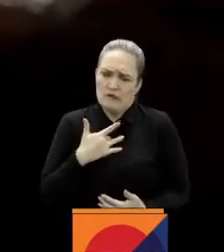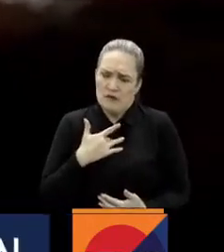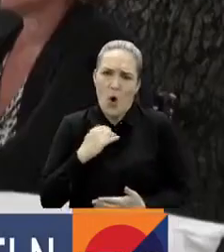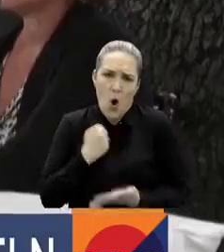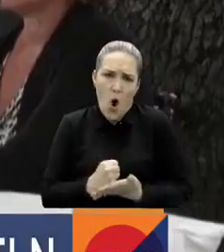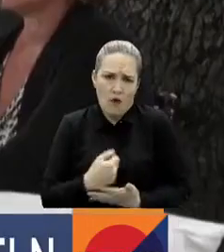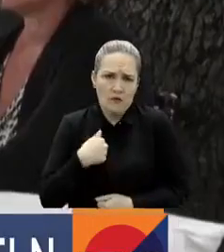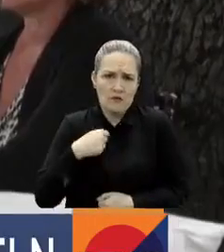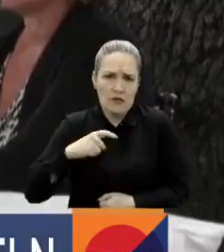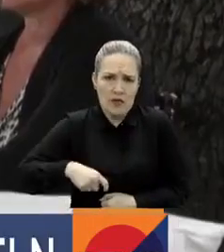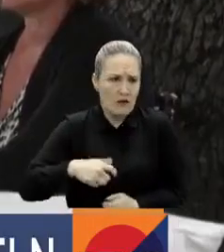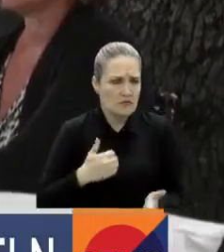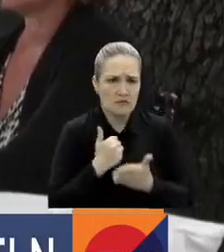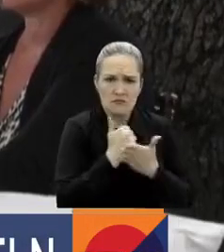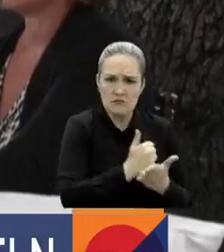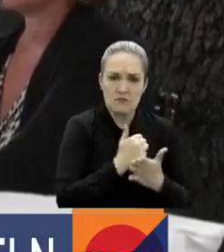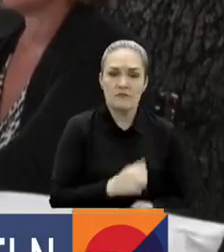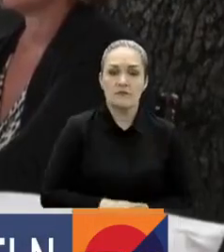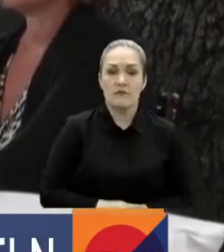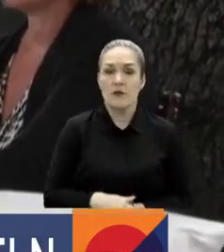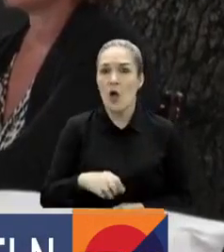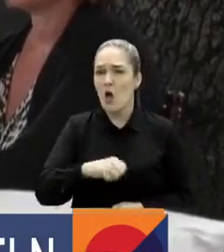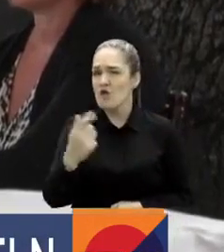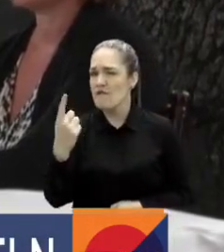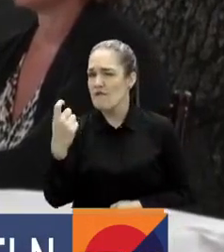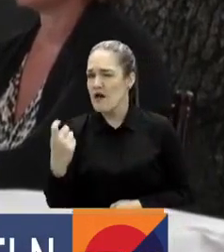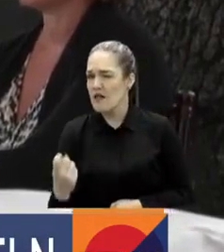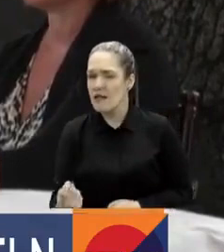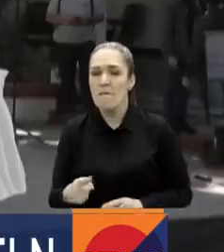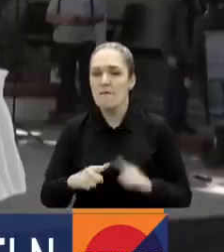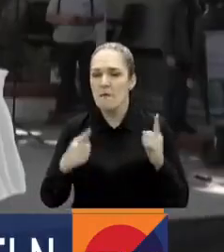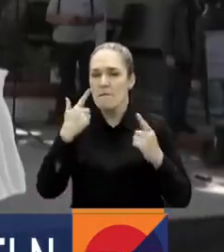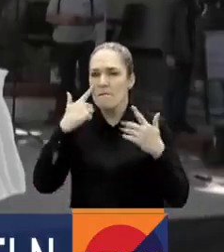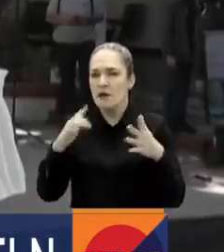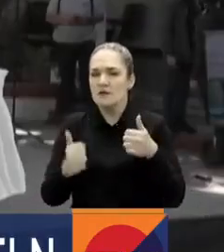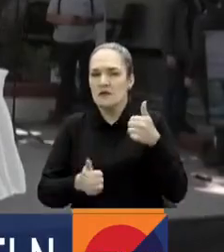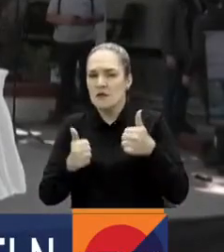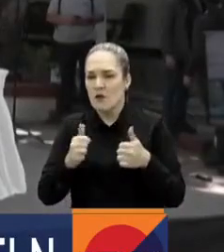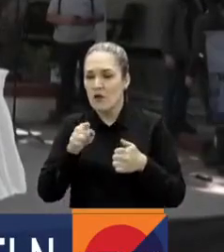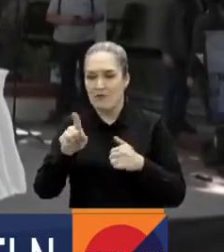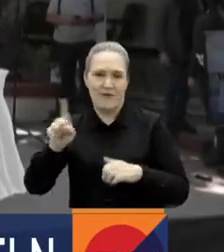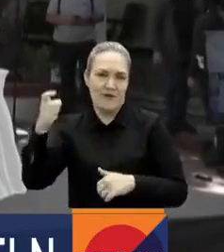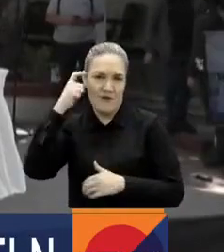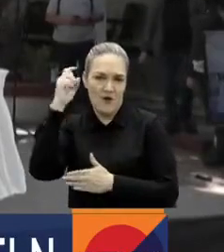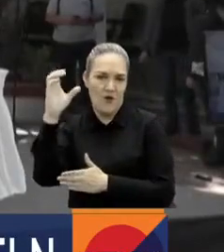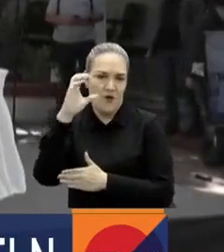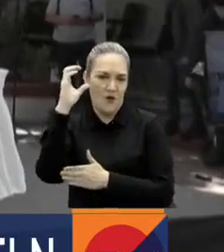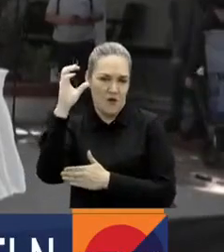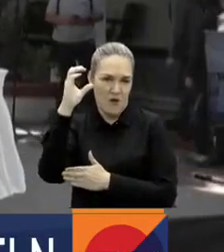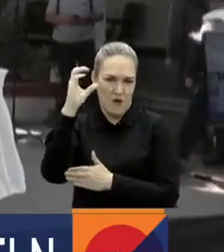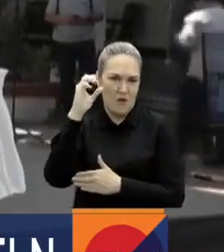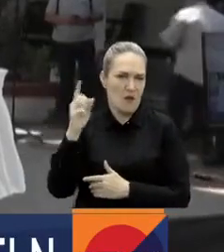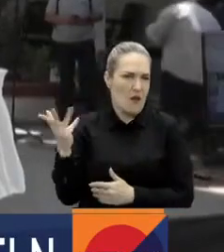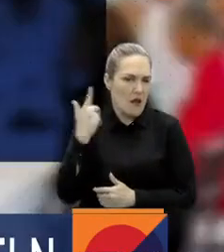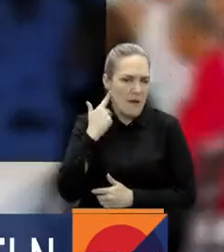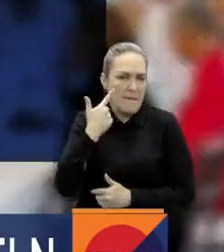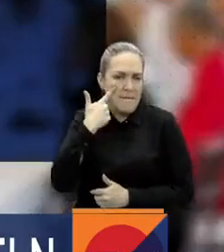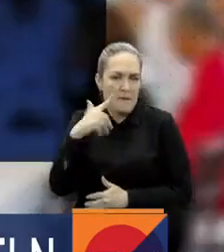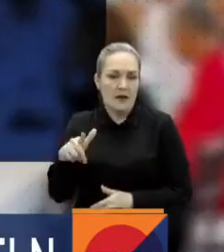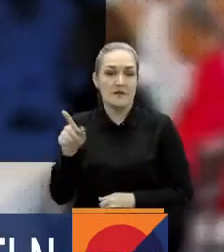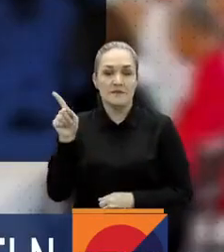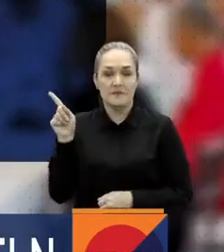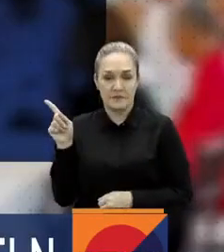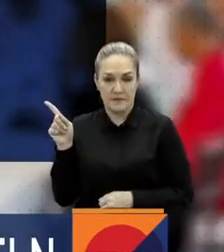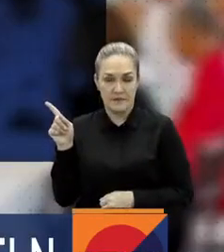QUE ME OBLIGA EN UNCTCTCTCTCTCT